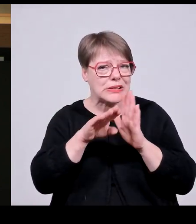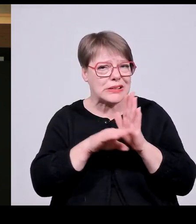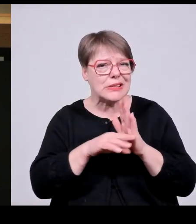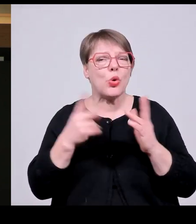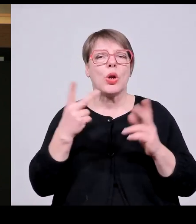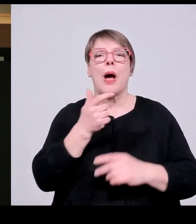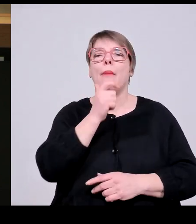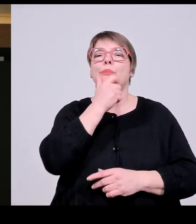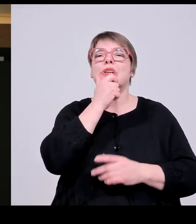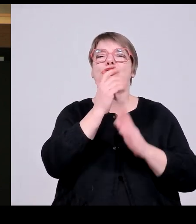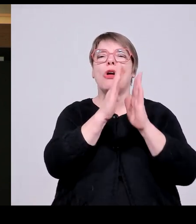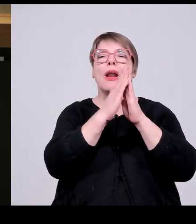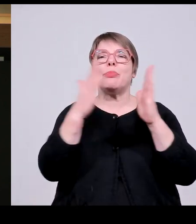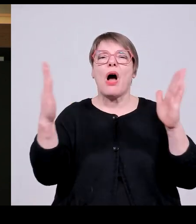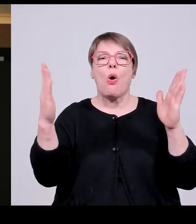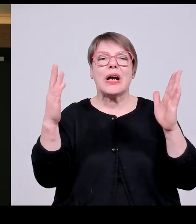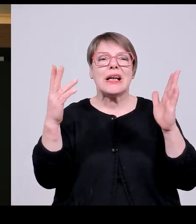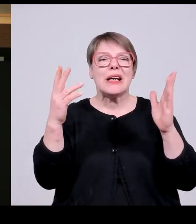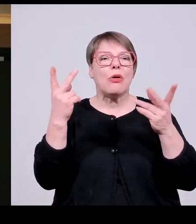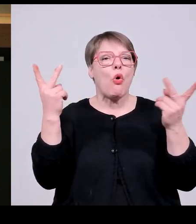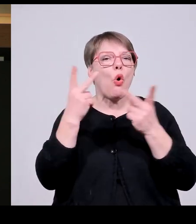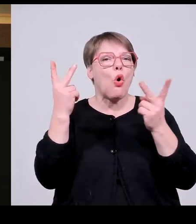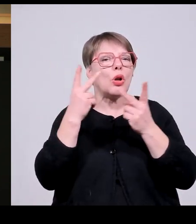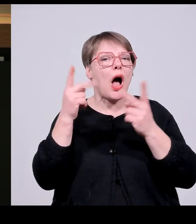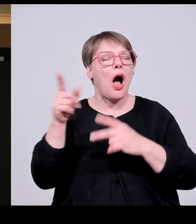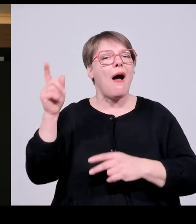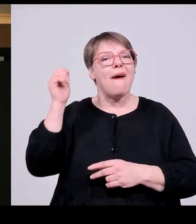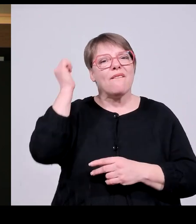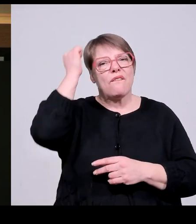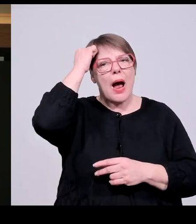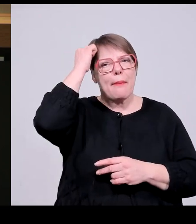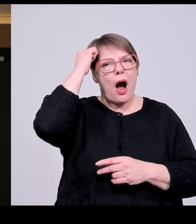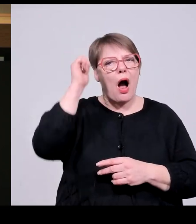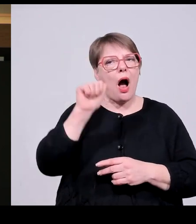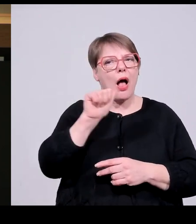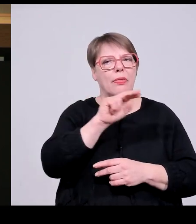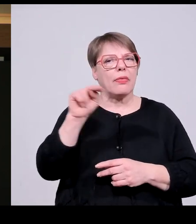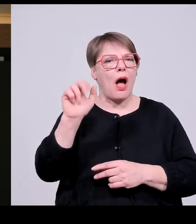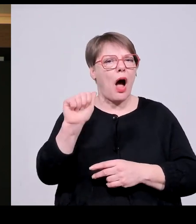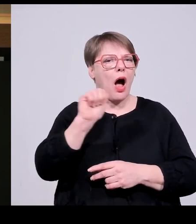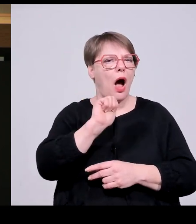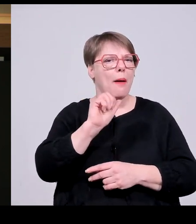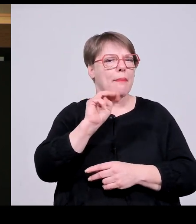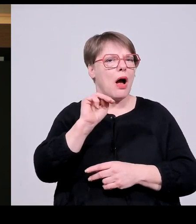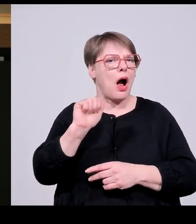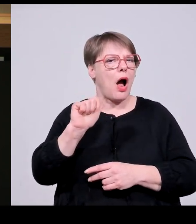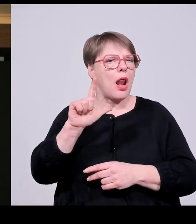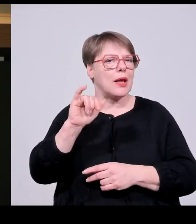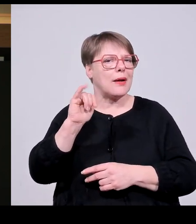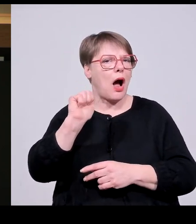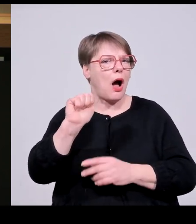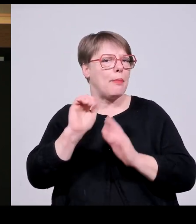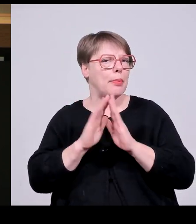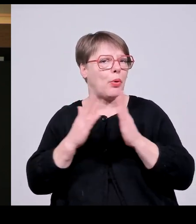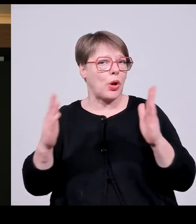uns. Das ist das eigentliche, denn worum es wirklich geht bei den angeblich dicken Brettern.